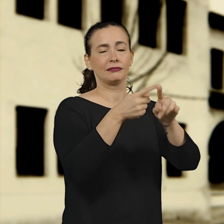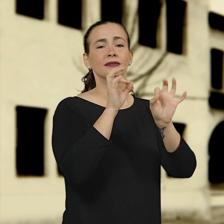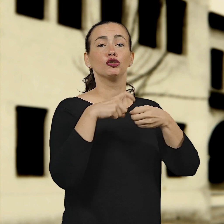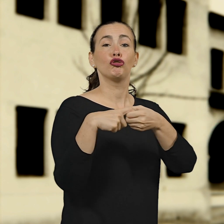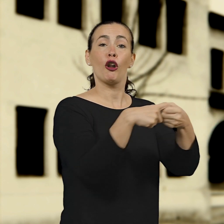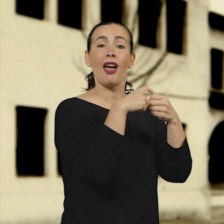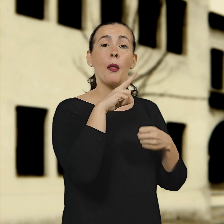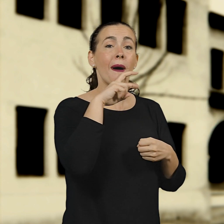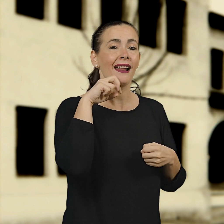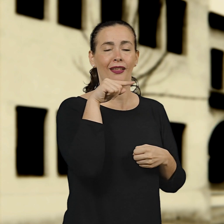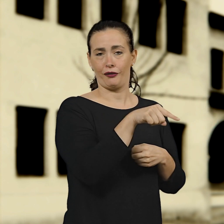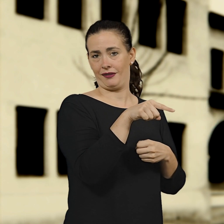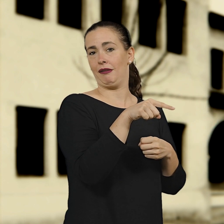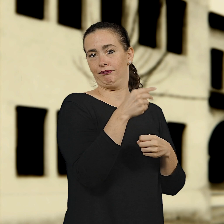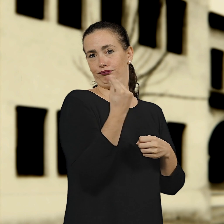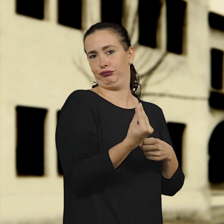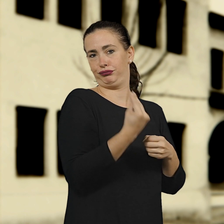i fonamentada en els valors de la solidaritat.